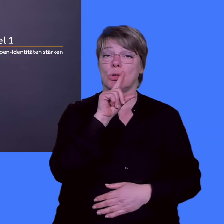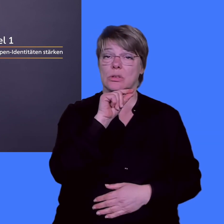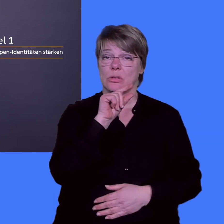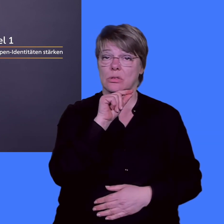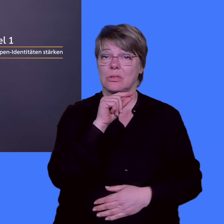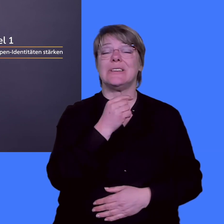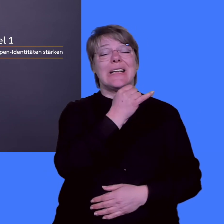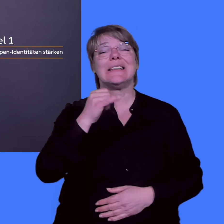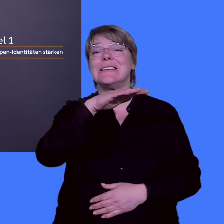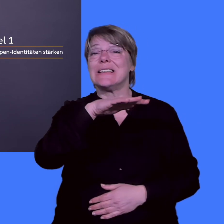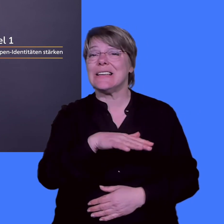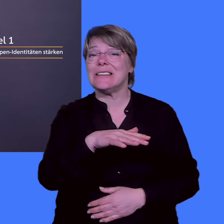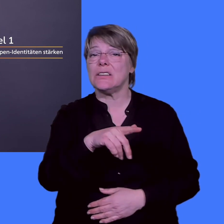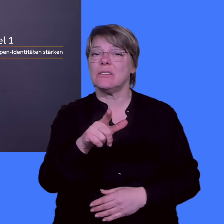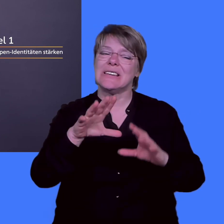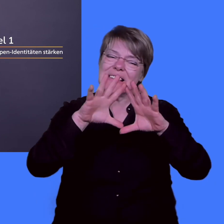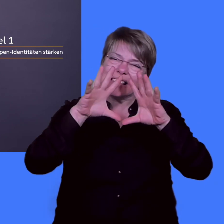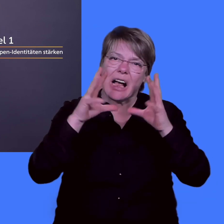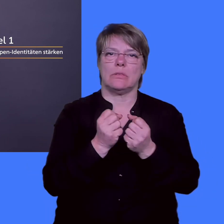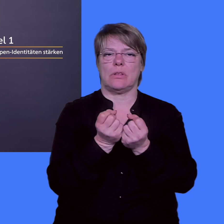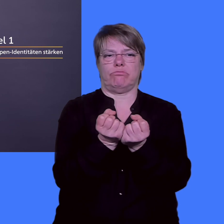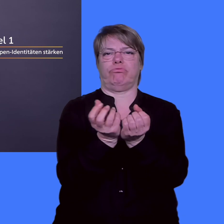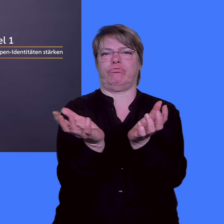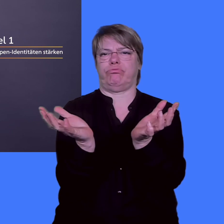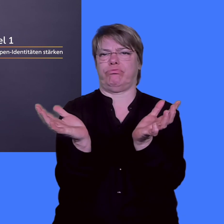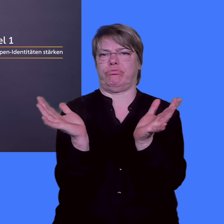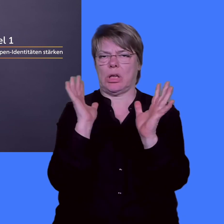wird und es die Botschaft bekommt: "Du gehörst dazu! Du bist genau so wie du bist richtig!"